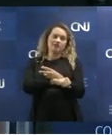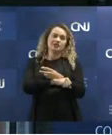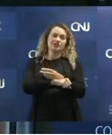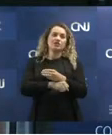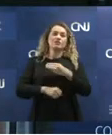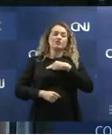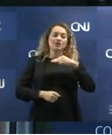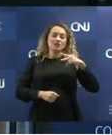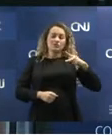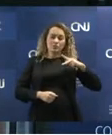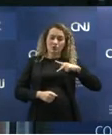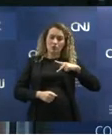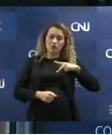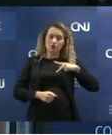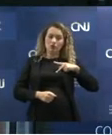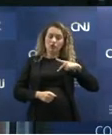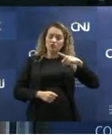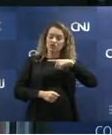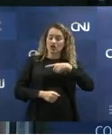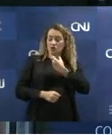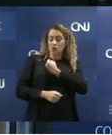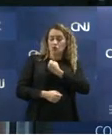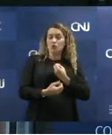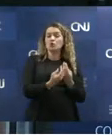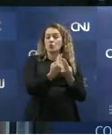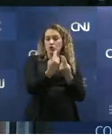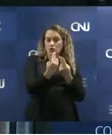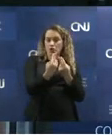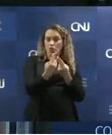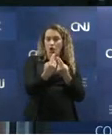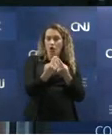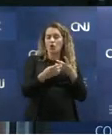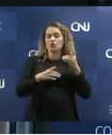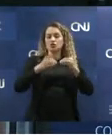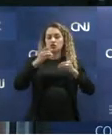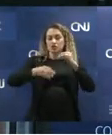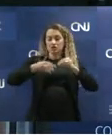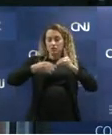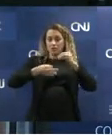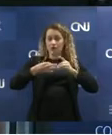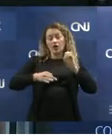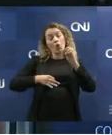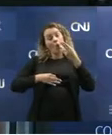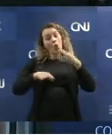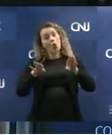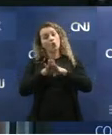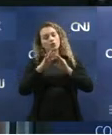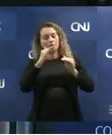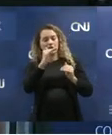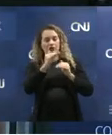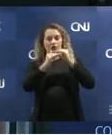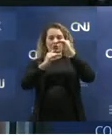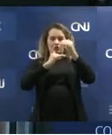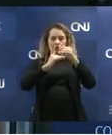ter o mesmo número de desembarque dadores ou até ficar superior. A Ordem dos Advogados do Brasil.